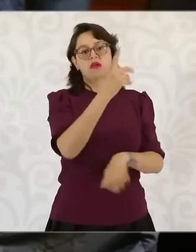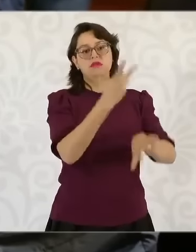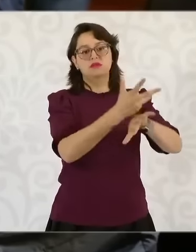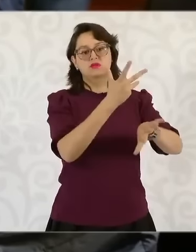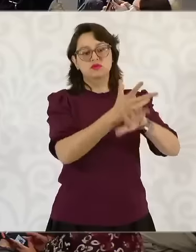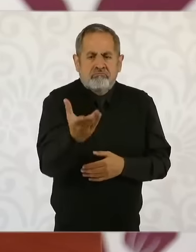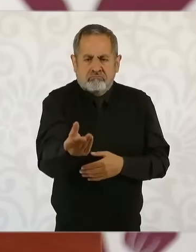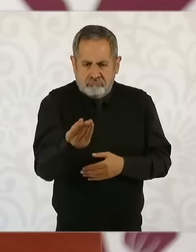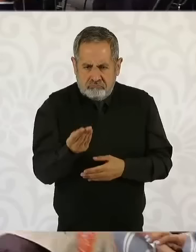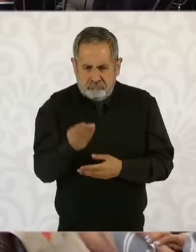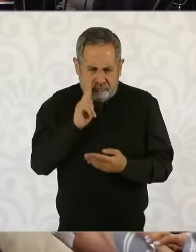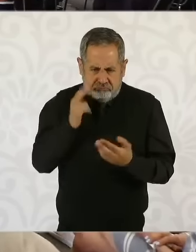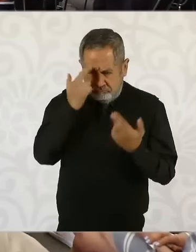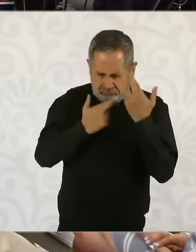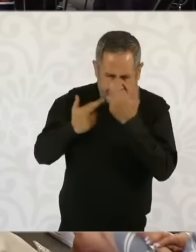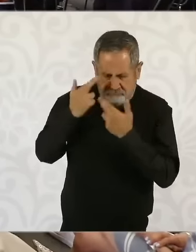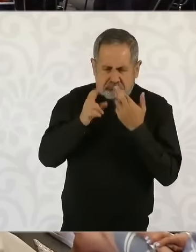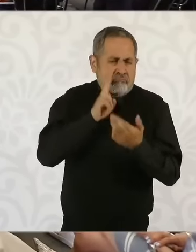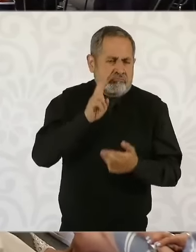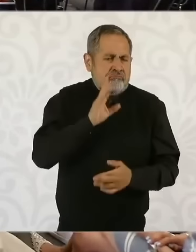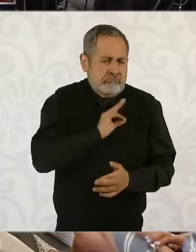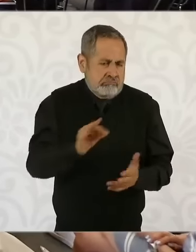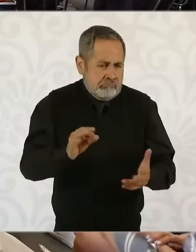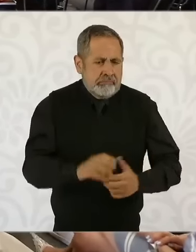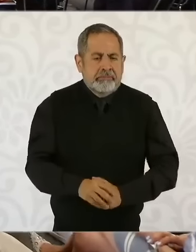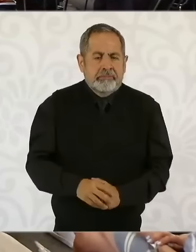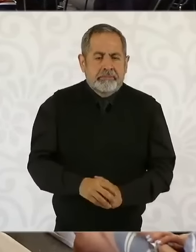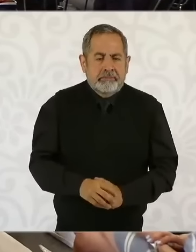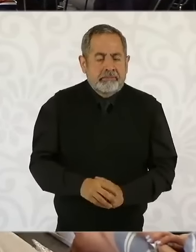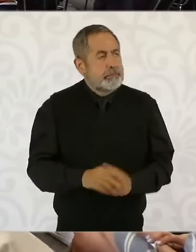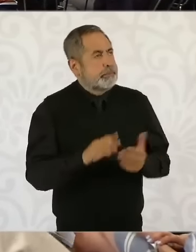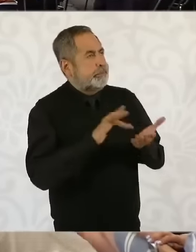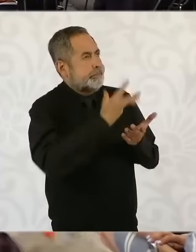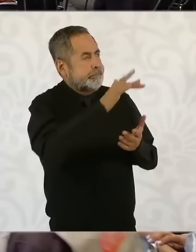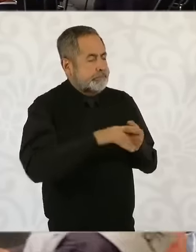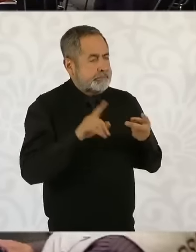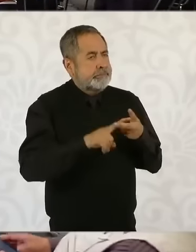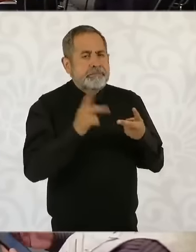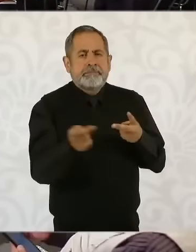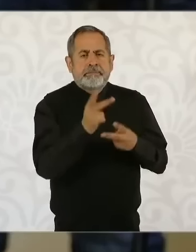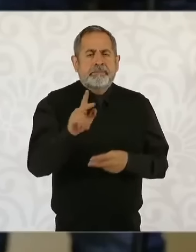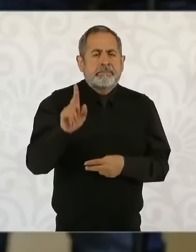sí por supuesto muchas gracias presidenta como segunda pregunta eh respecto al pib ¿será el